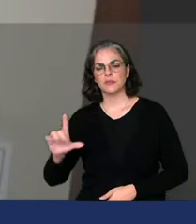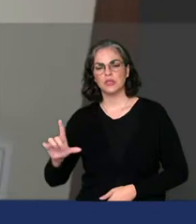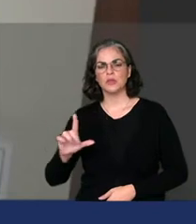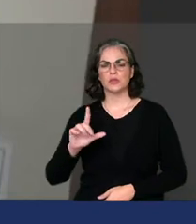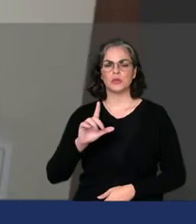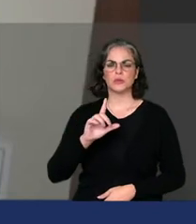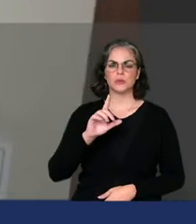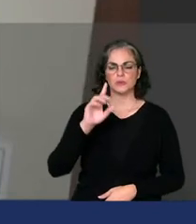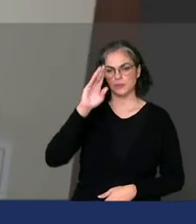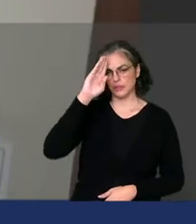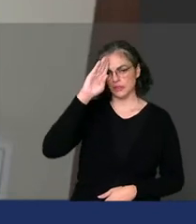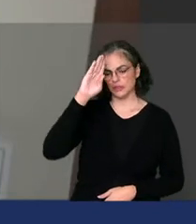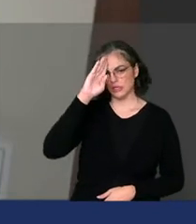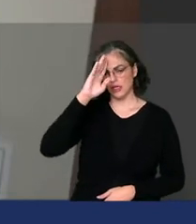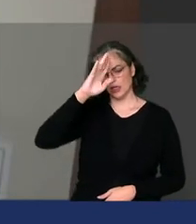CORPO DE BOMBEIROS E... POR